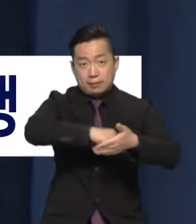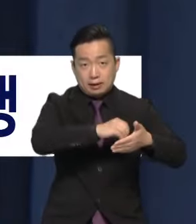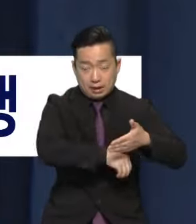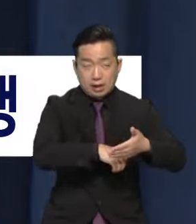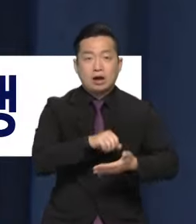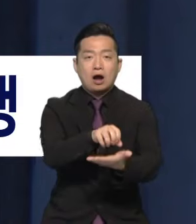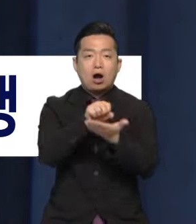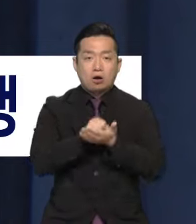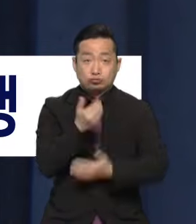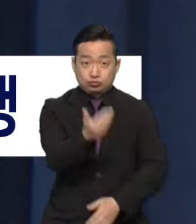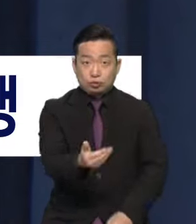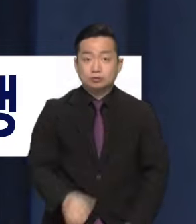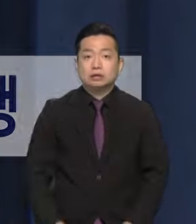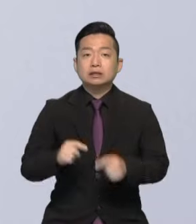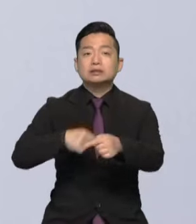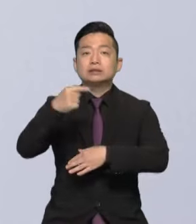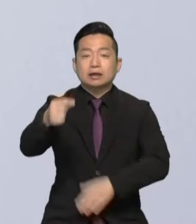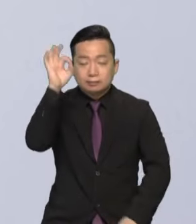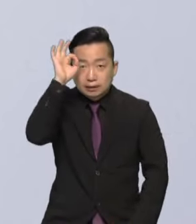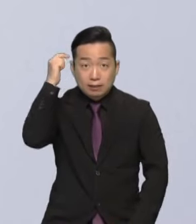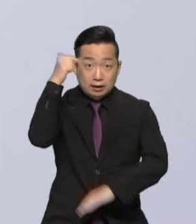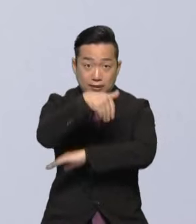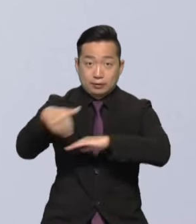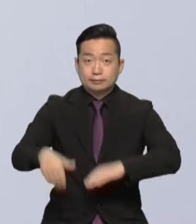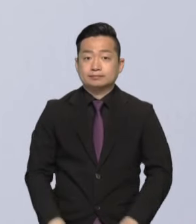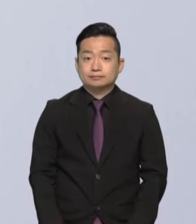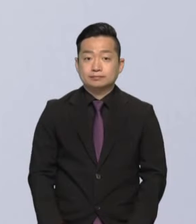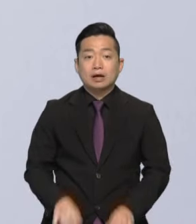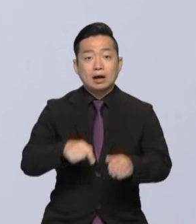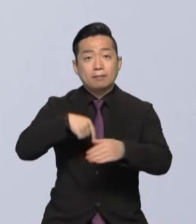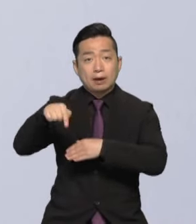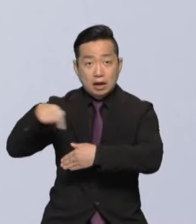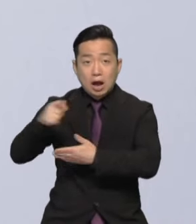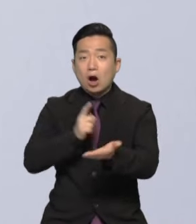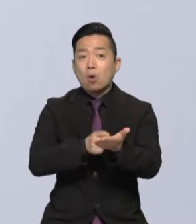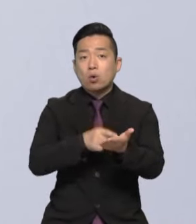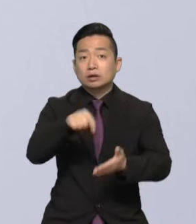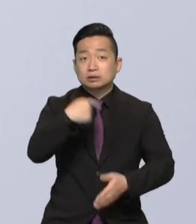나설 것으로 보입니다. 대통령실 안팎에서 총리 후임에 권영세,